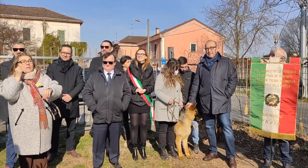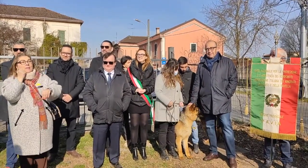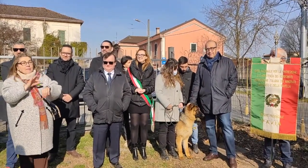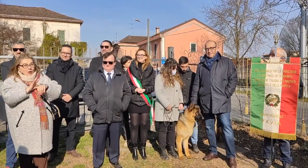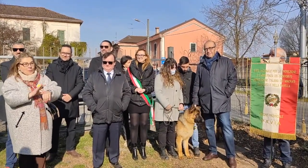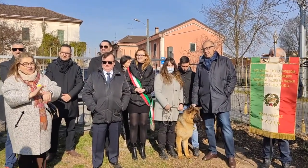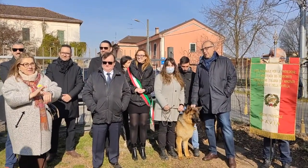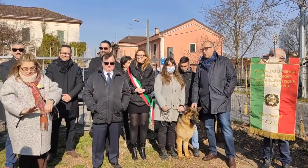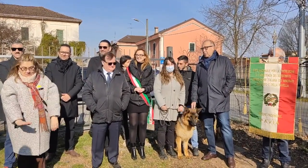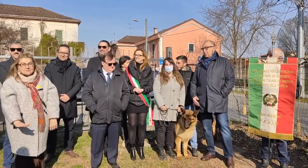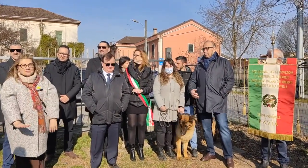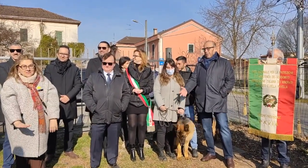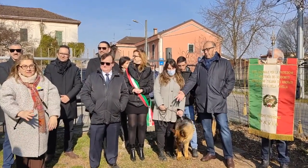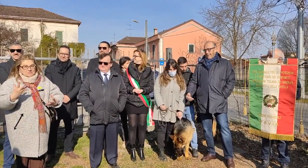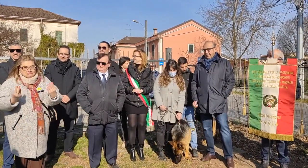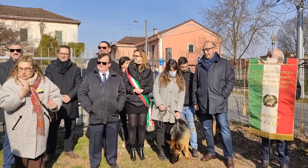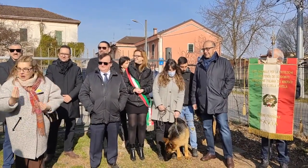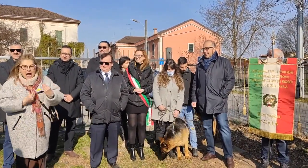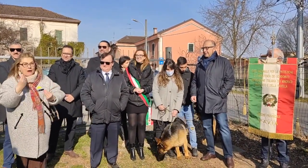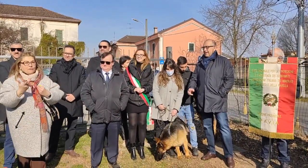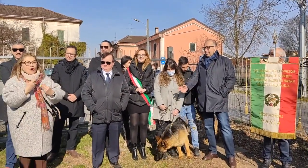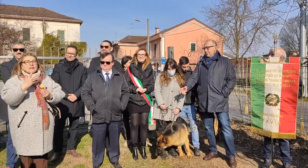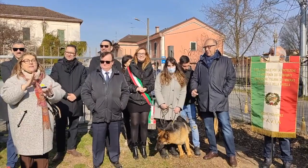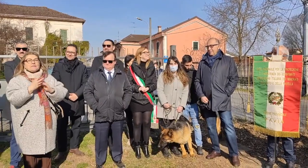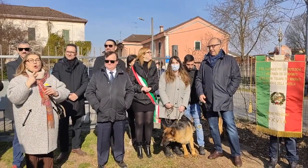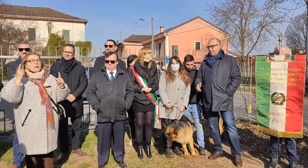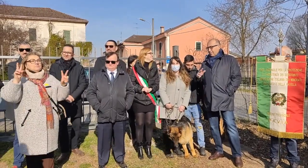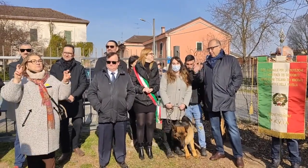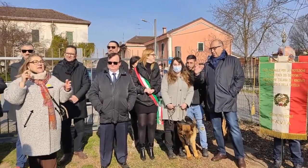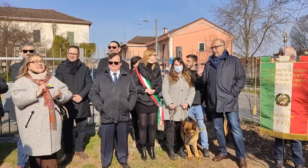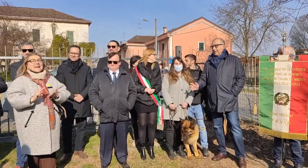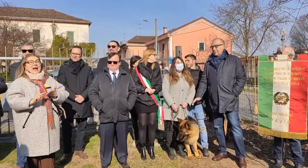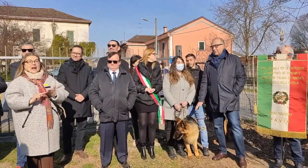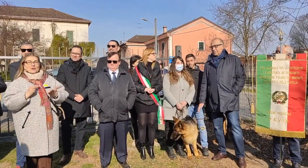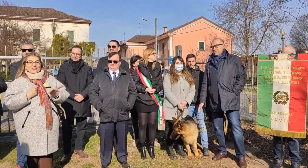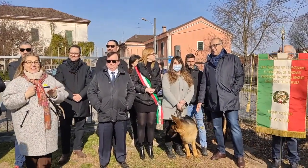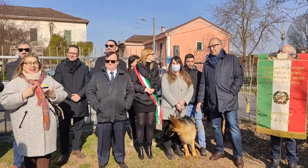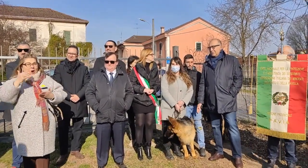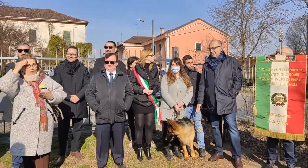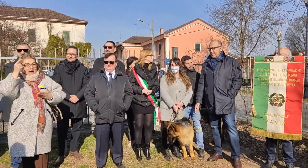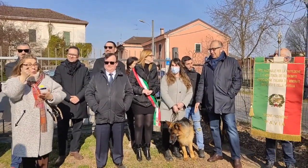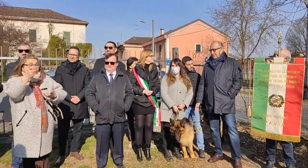visto crescere, mi ricordo quando da bambino andavo lì, accompagnavo mio padre, giocavo e facevo da “segretario”,